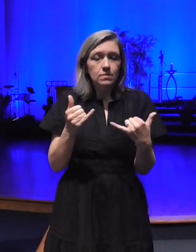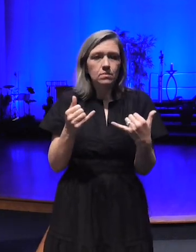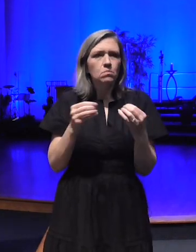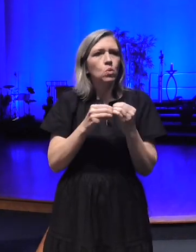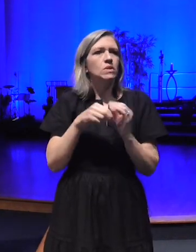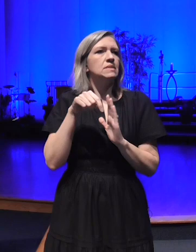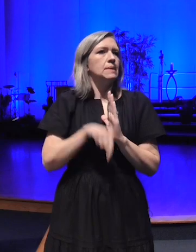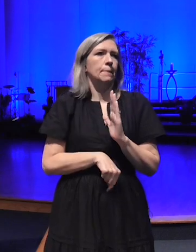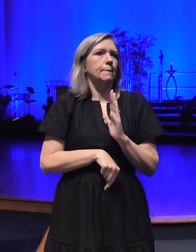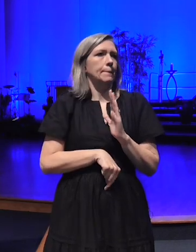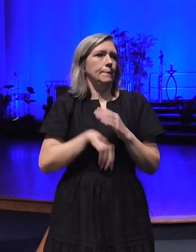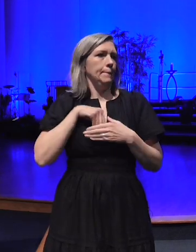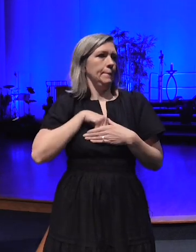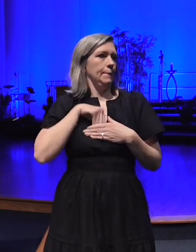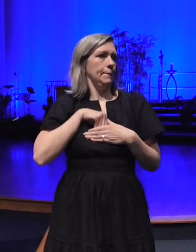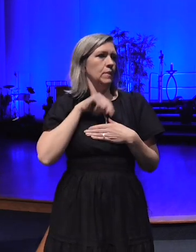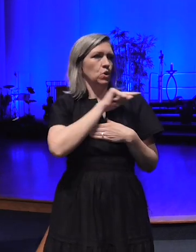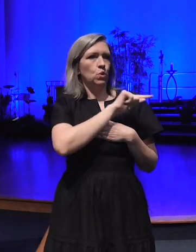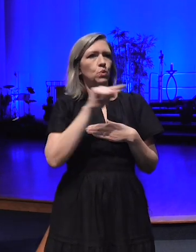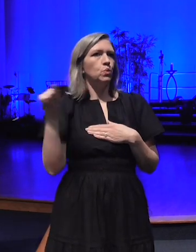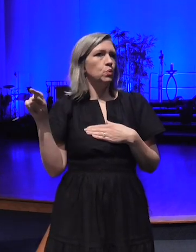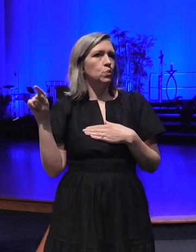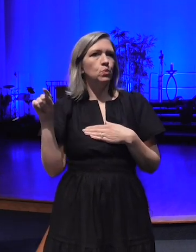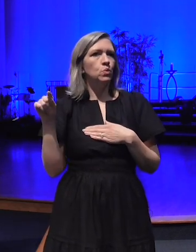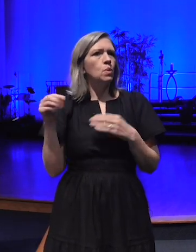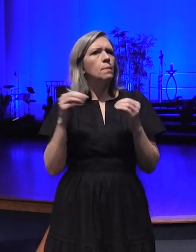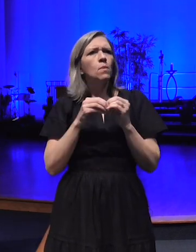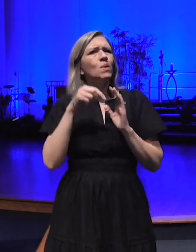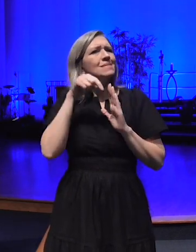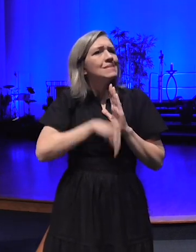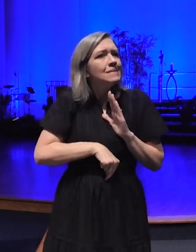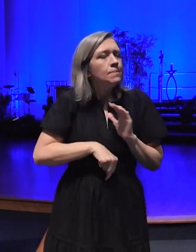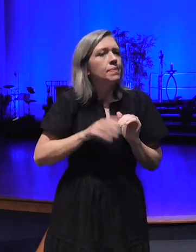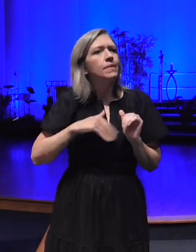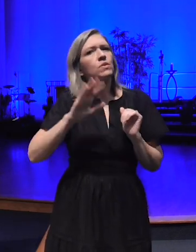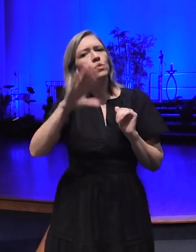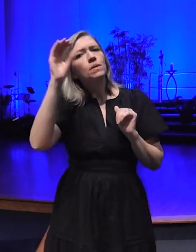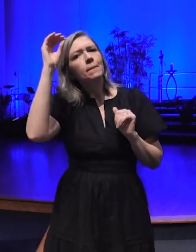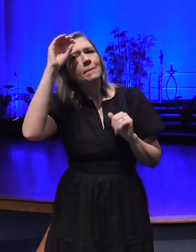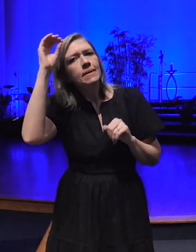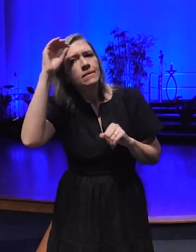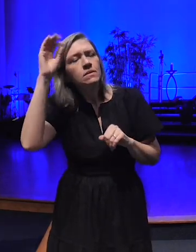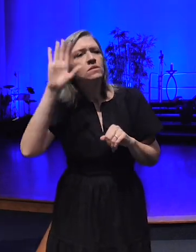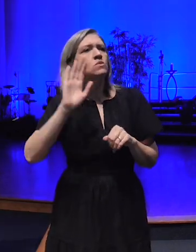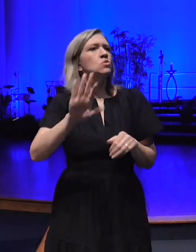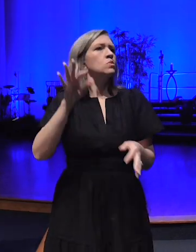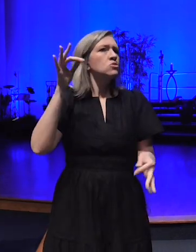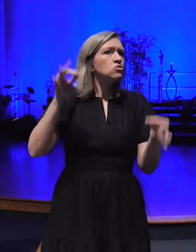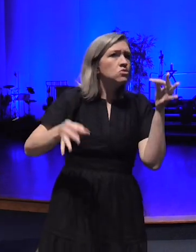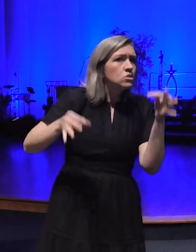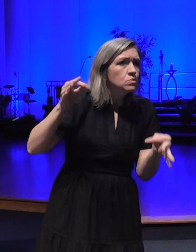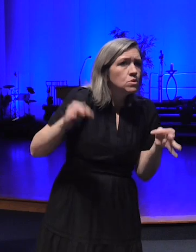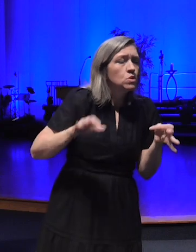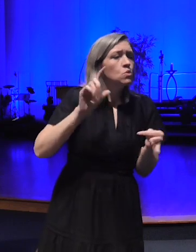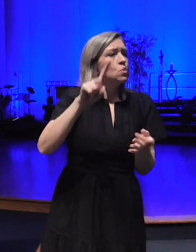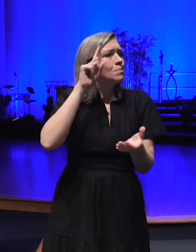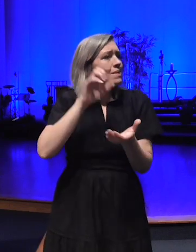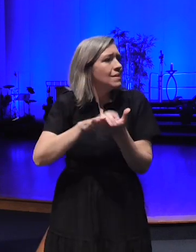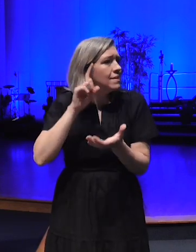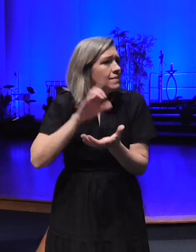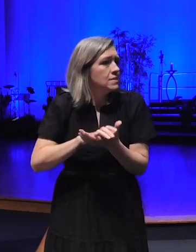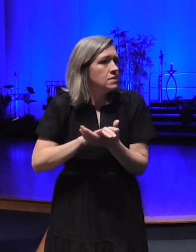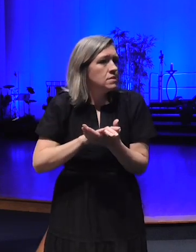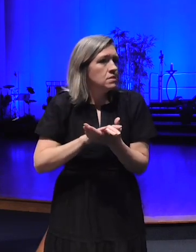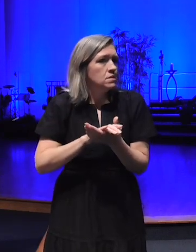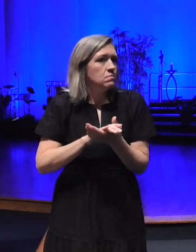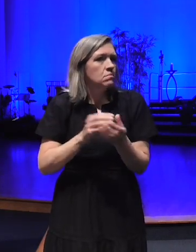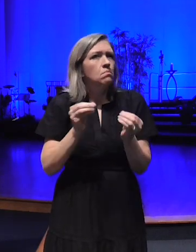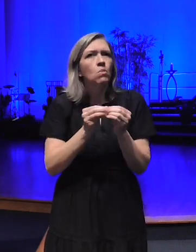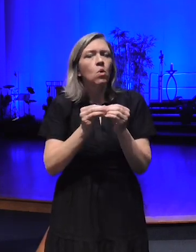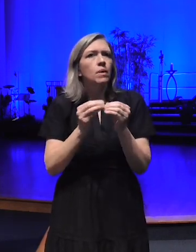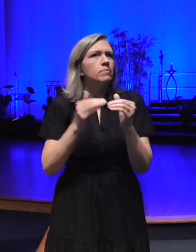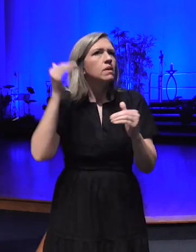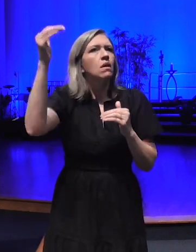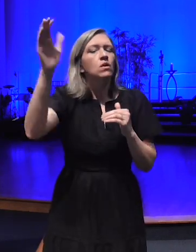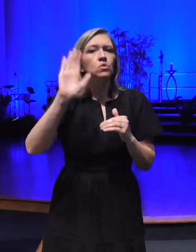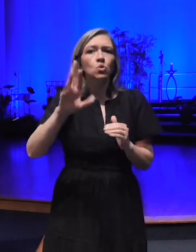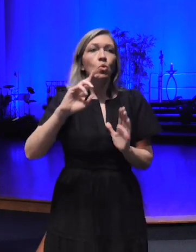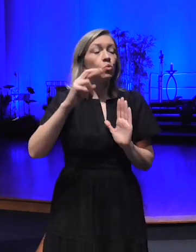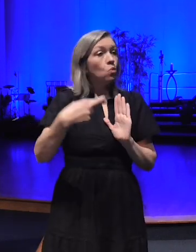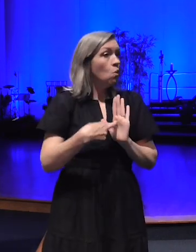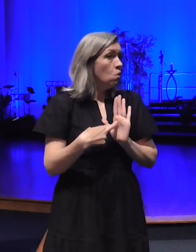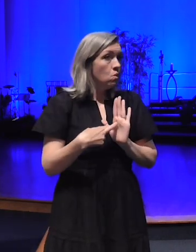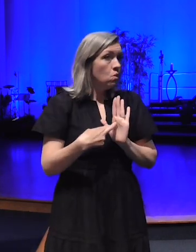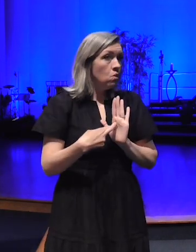un Tú más profundo.